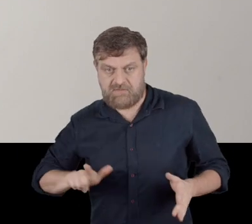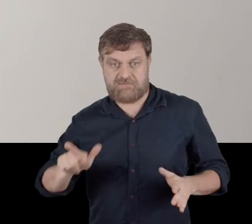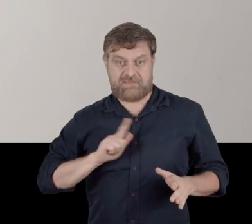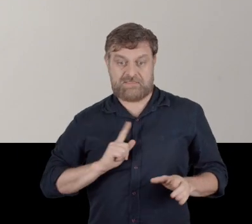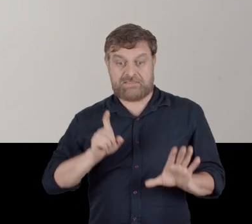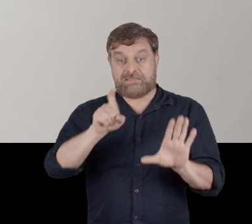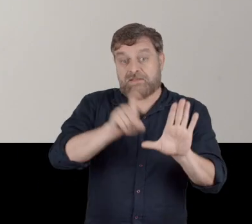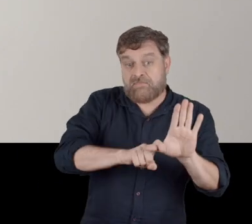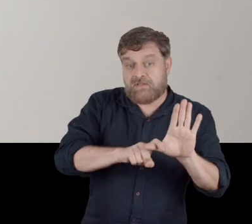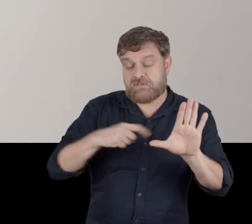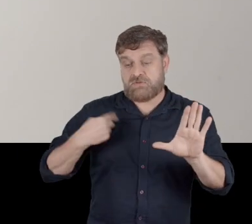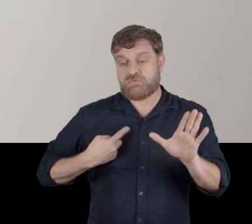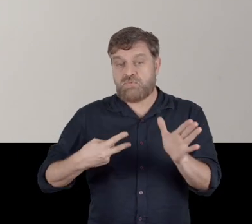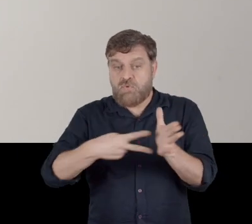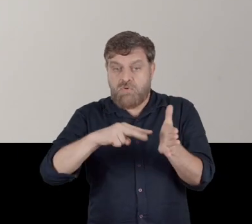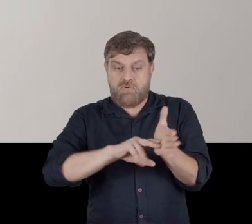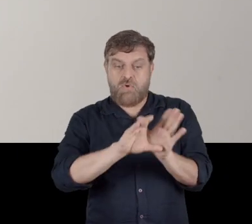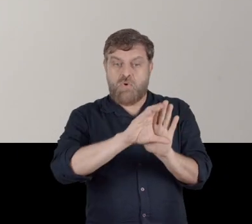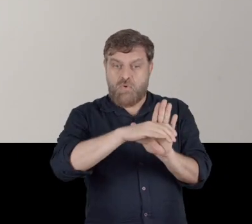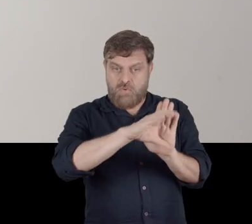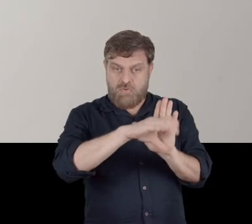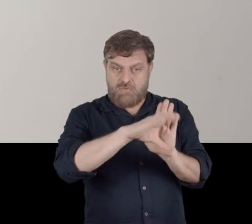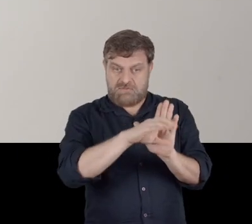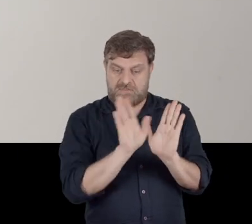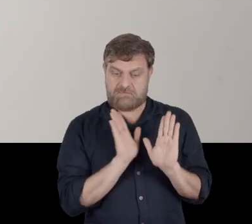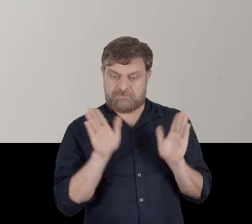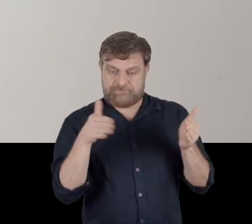Então depende muito daquilo que você tem como referência.